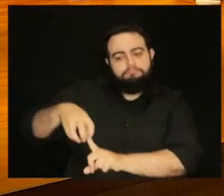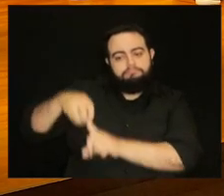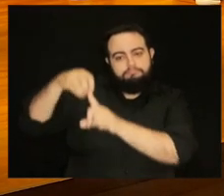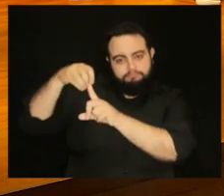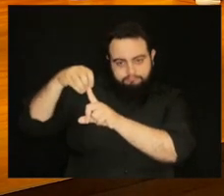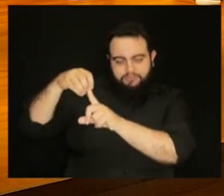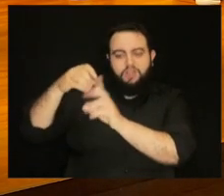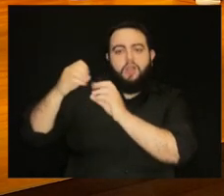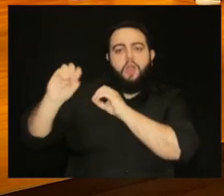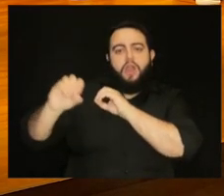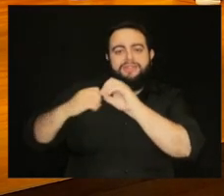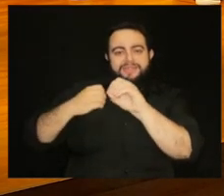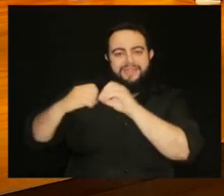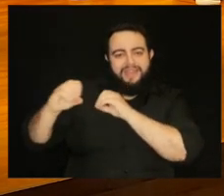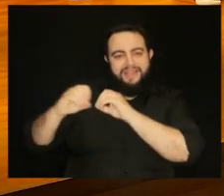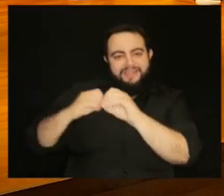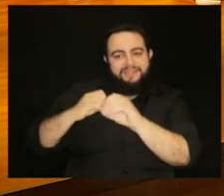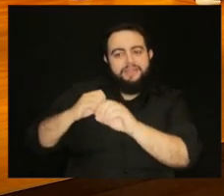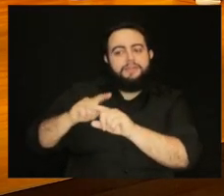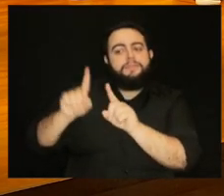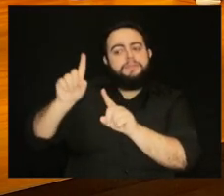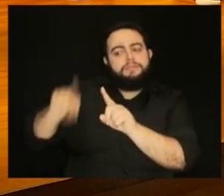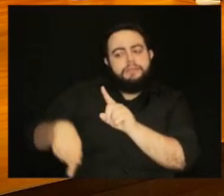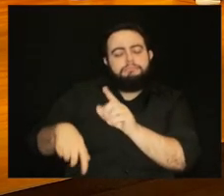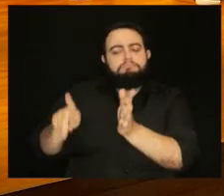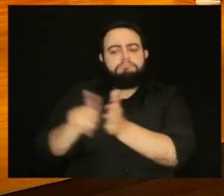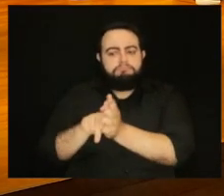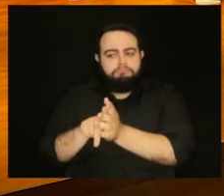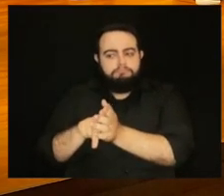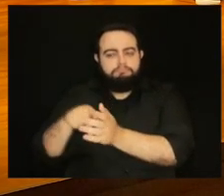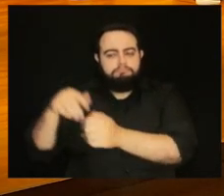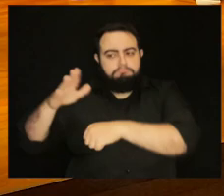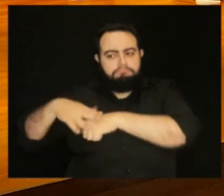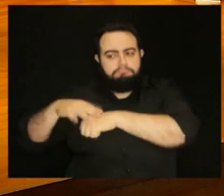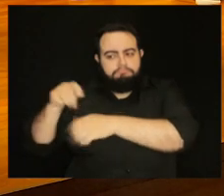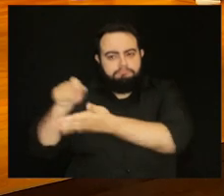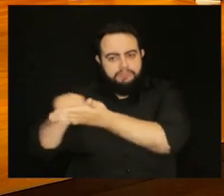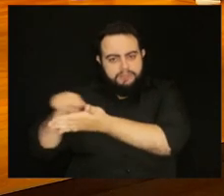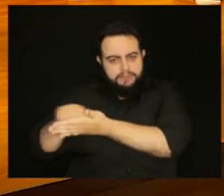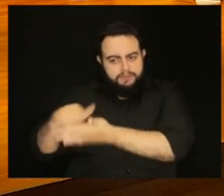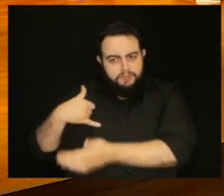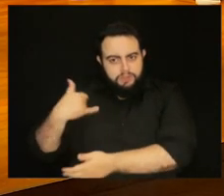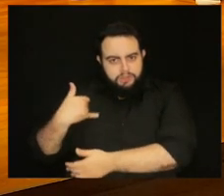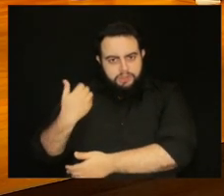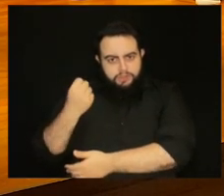ele aos 8 anos de idade. E só que daí ele ganhou a bolsa para estudar e o pai dele disse: não, mas